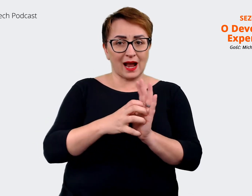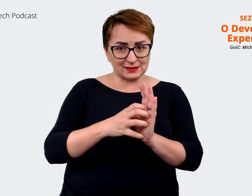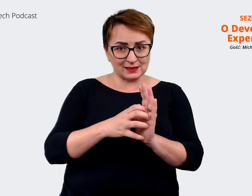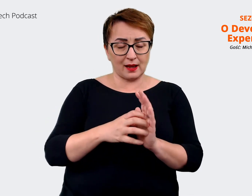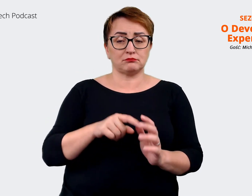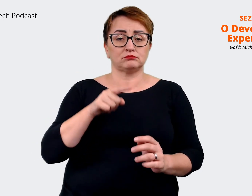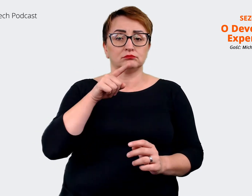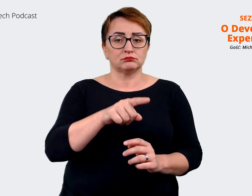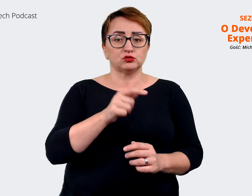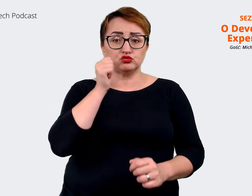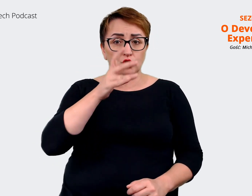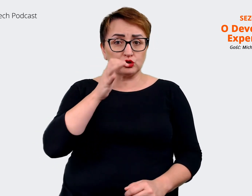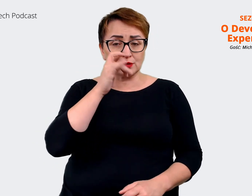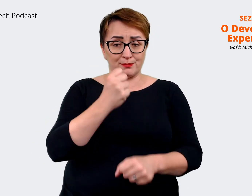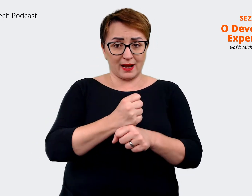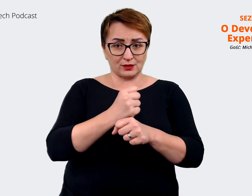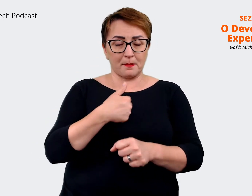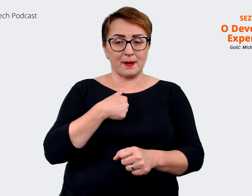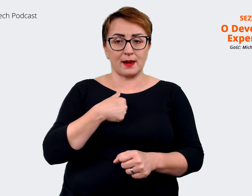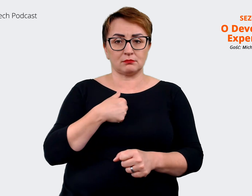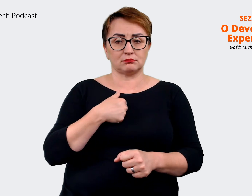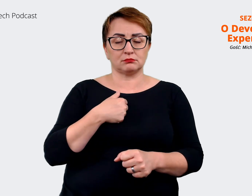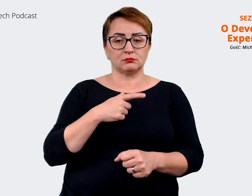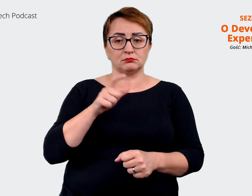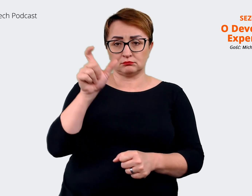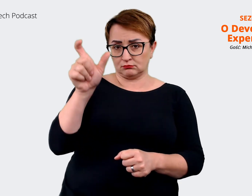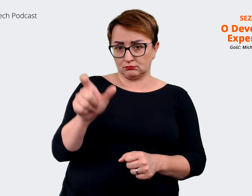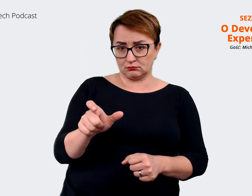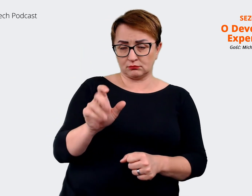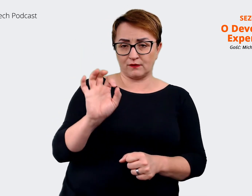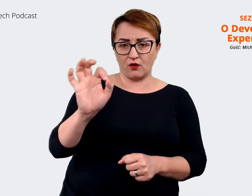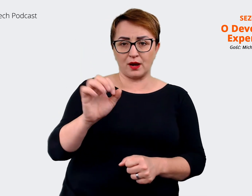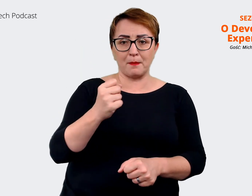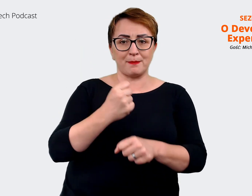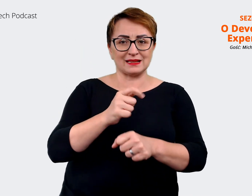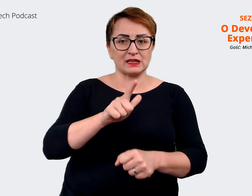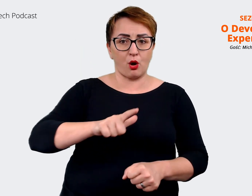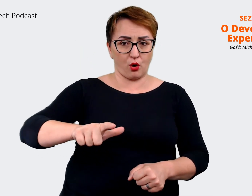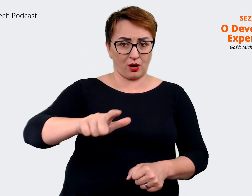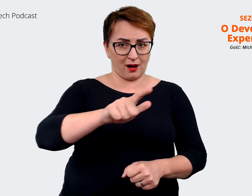od po pierwsze od takiego... jego lokalnej pracy, czyli jak korzysta z naszych narzędzi,